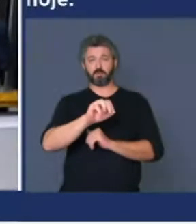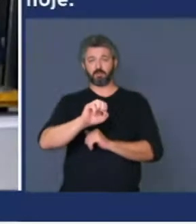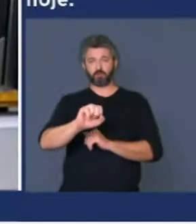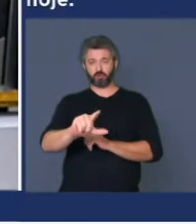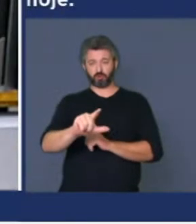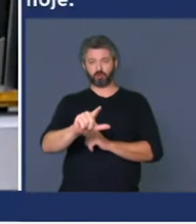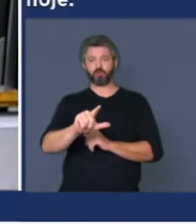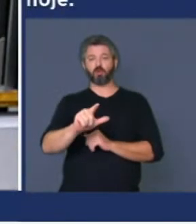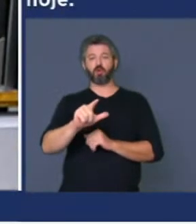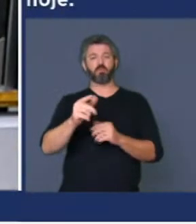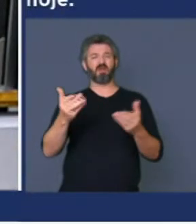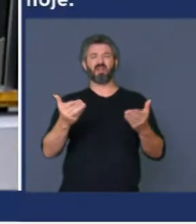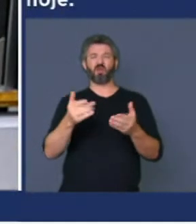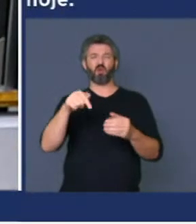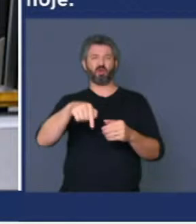ACOMPANHAR O PSOL PARA QUE APENAS NÓS TENHAMOS A